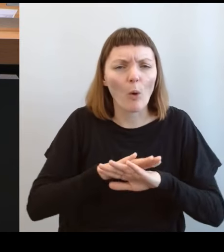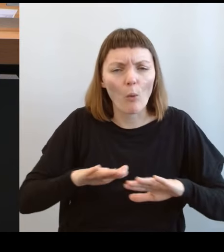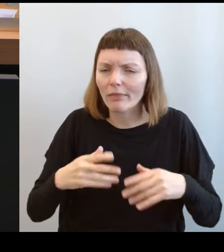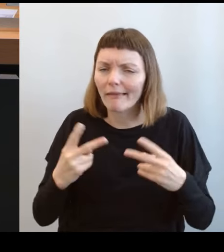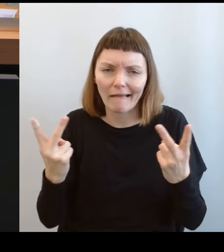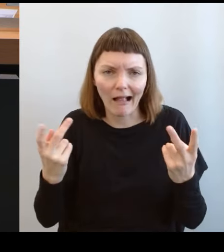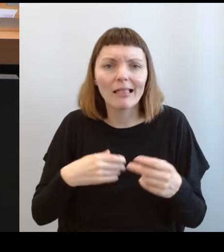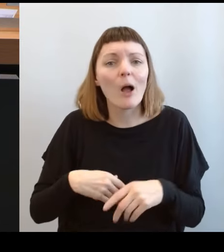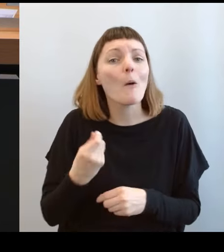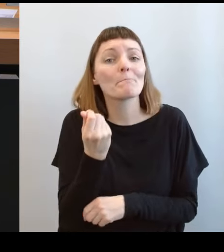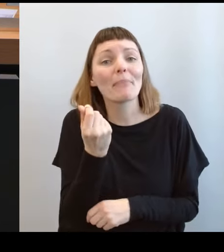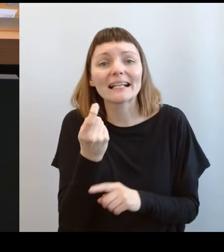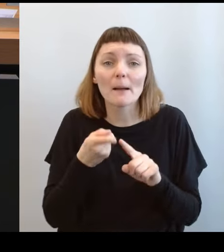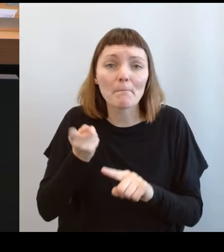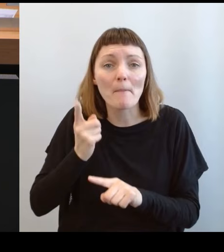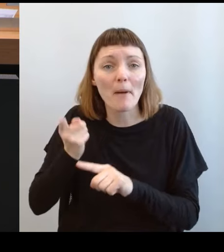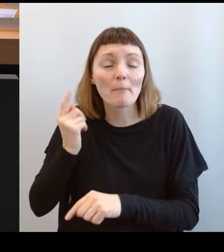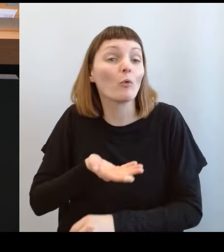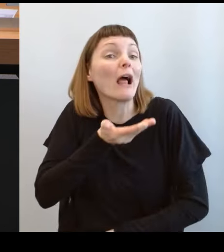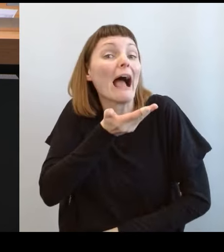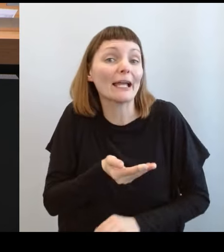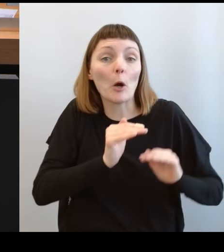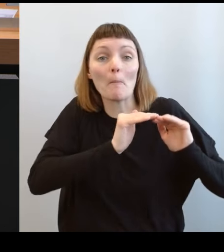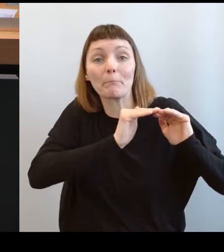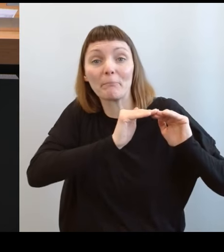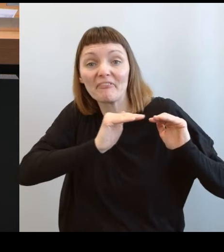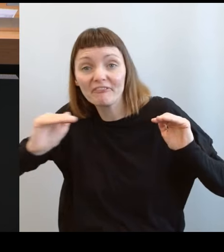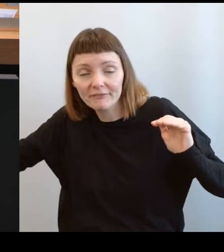Da machen Sie sich gleichzeitig zum rettenden Engel. Das ist einfach nur zynisch